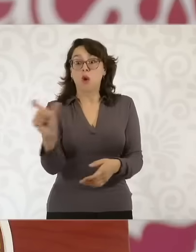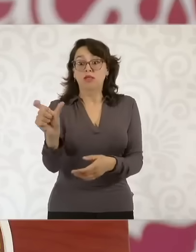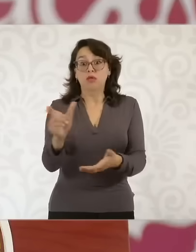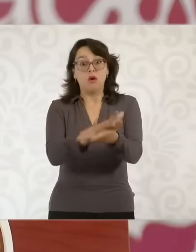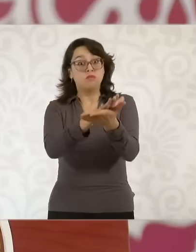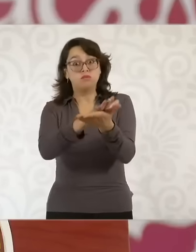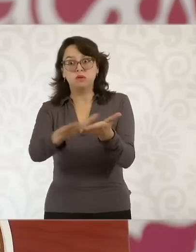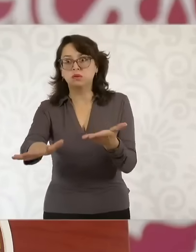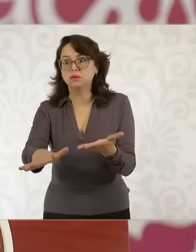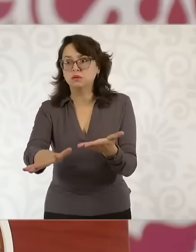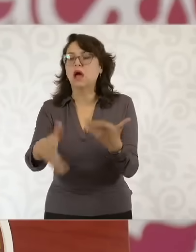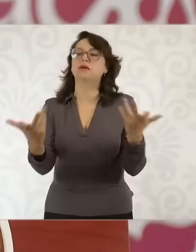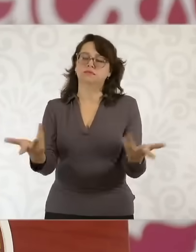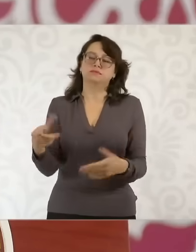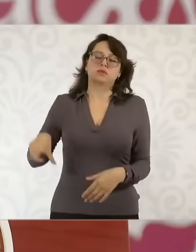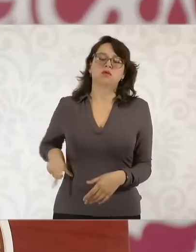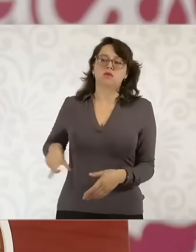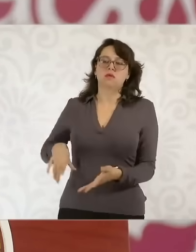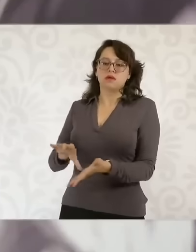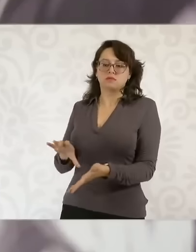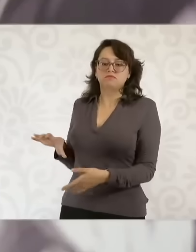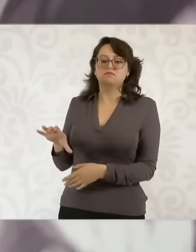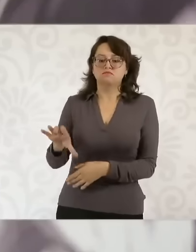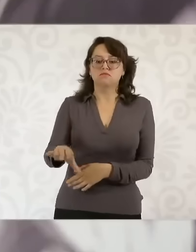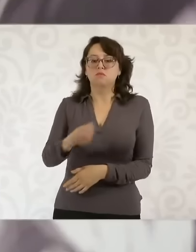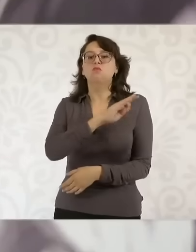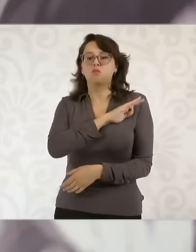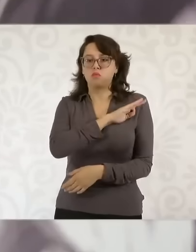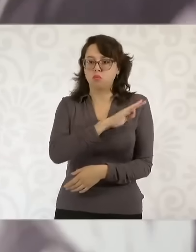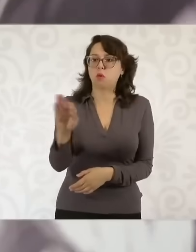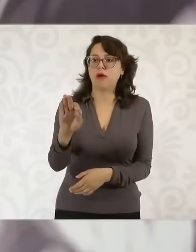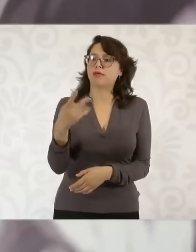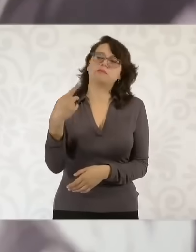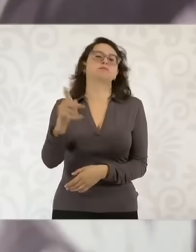y creo que valdría la pena que el director general de Vanobras lo comente más a profundidad. Yo solo